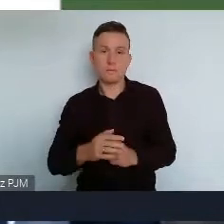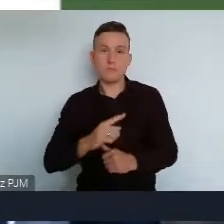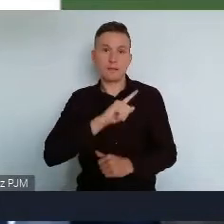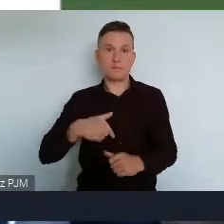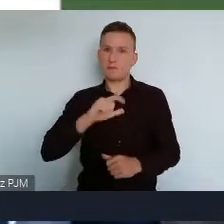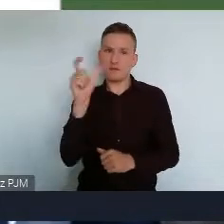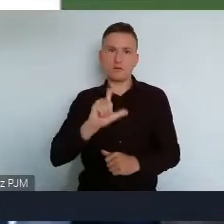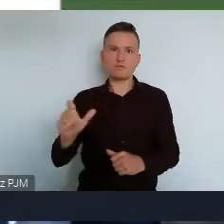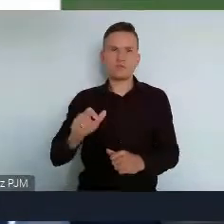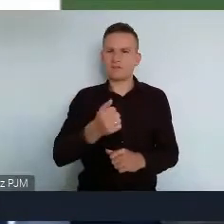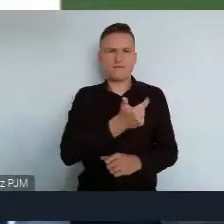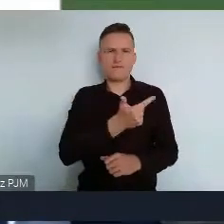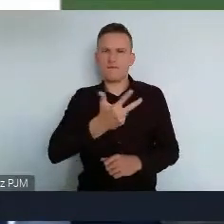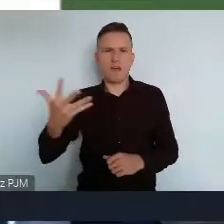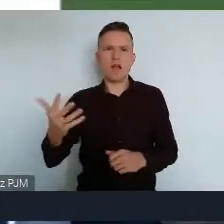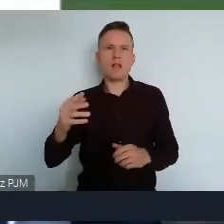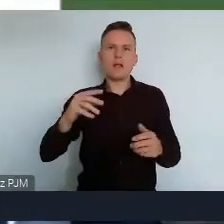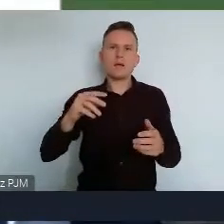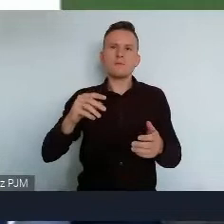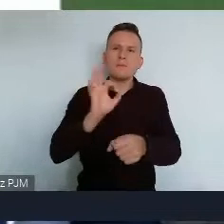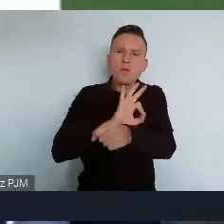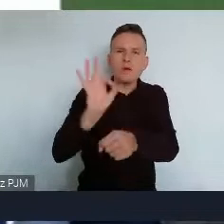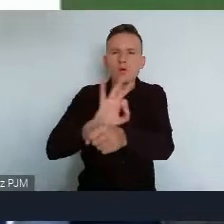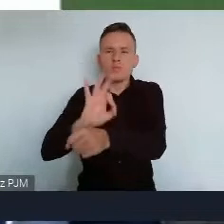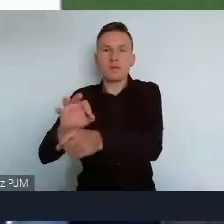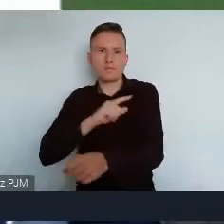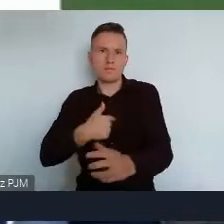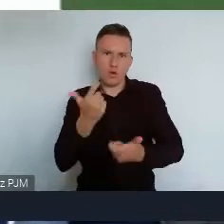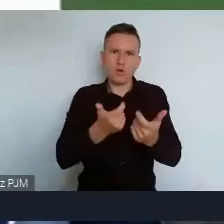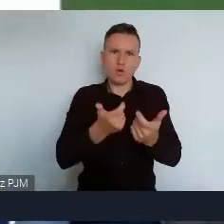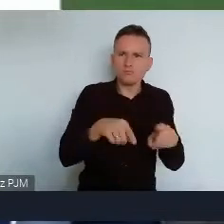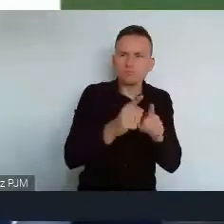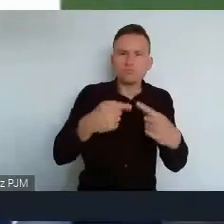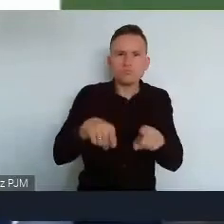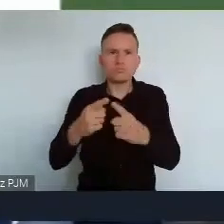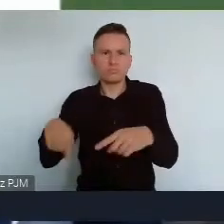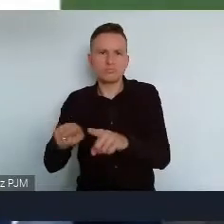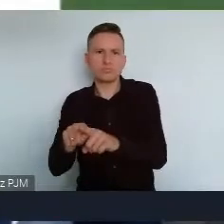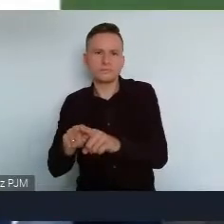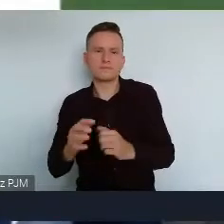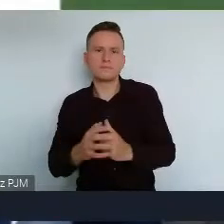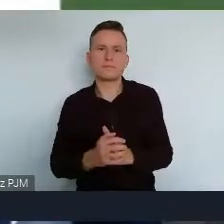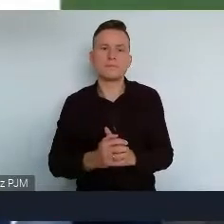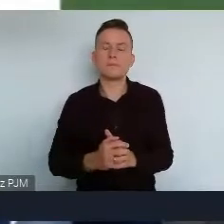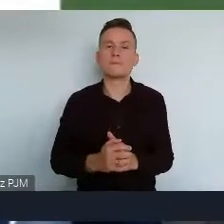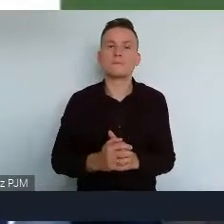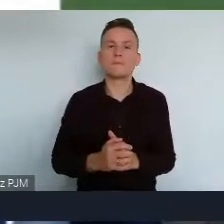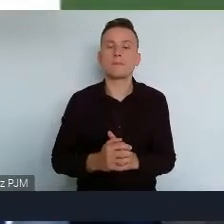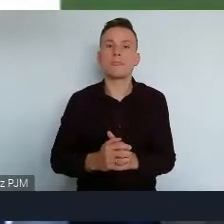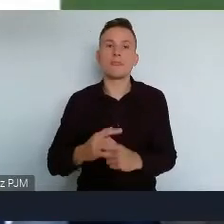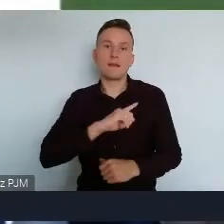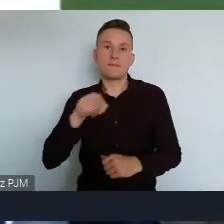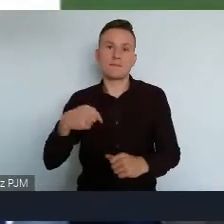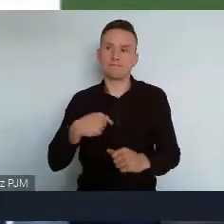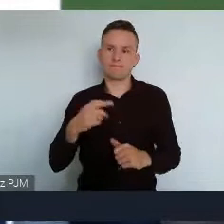które umożliwi nam adaptację pod wieloma względami. Nasz pan prezydent Andrzej Nowakowski